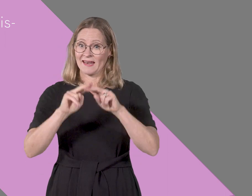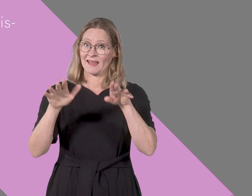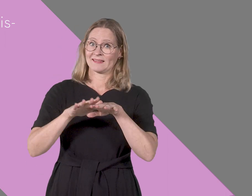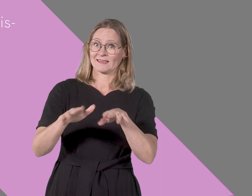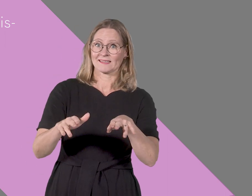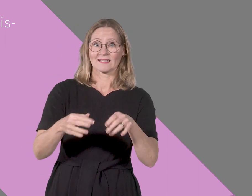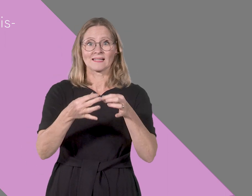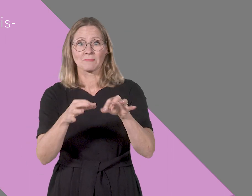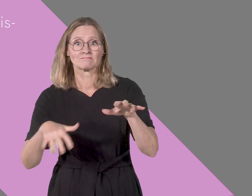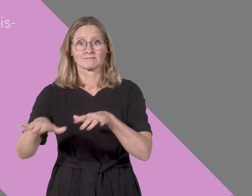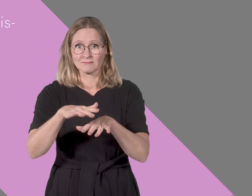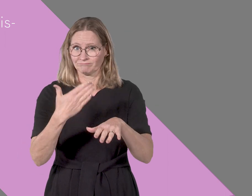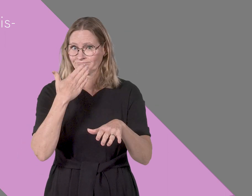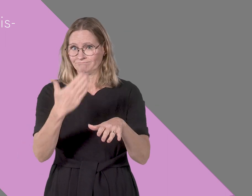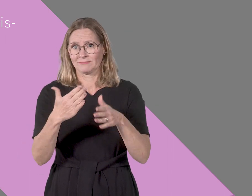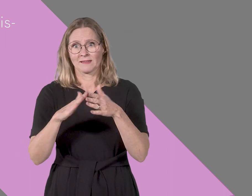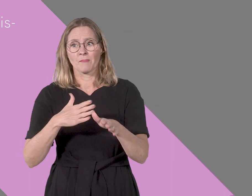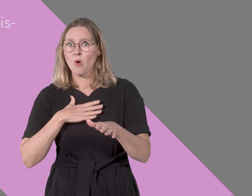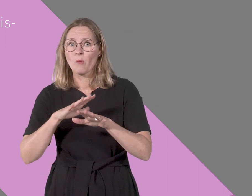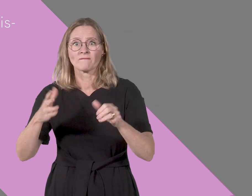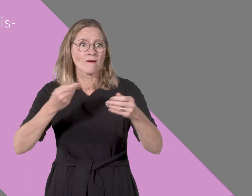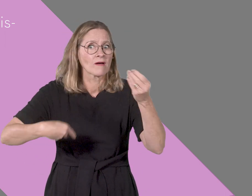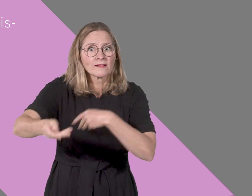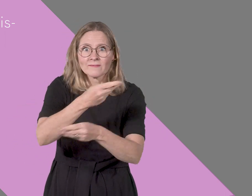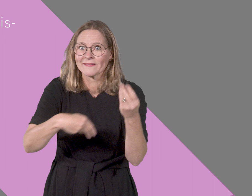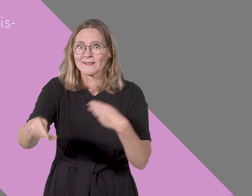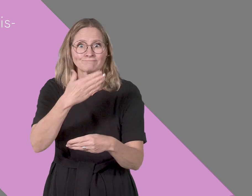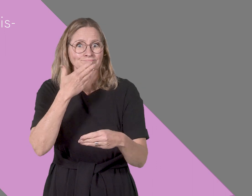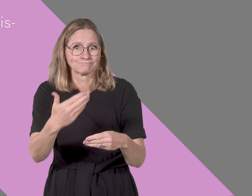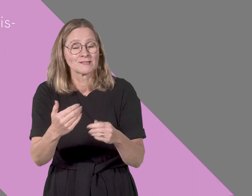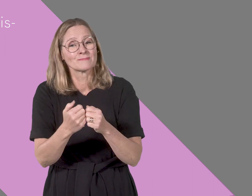Vaikka nettikirppikset tarjoavatkin kätevän tavan vaihtaa omaisuutta, -